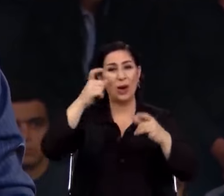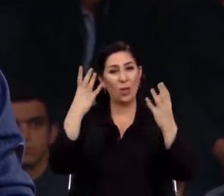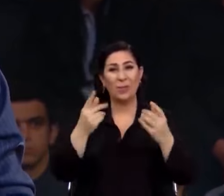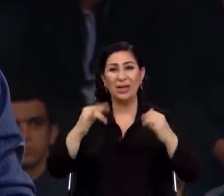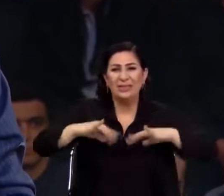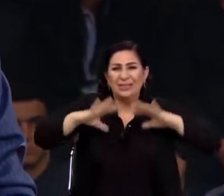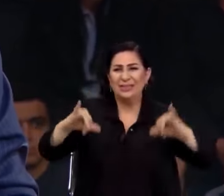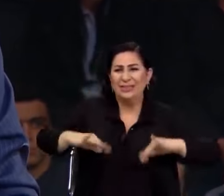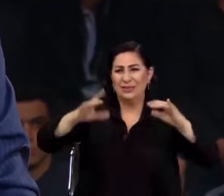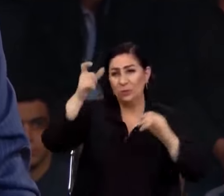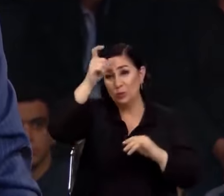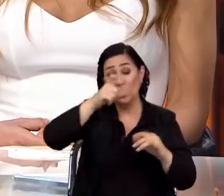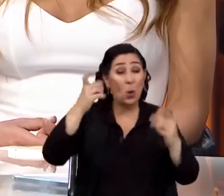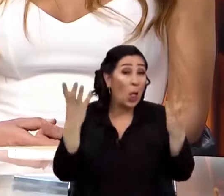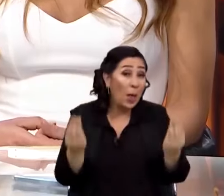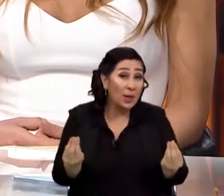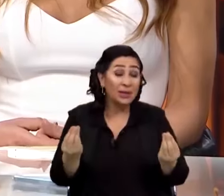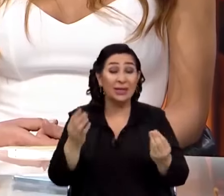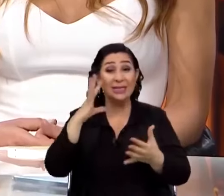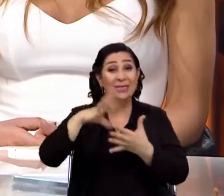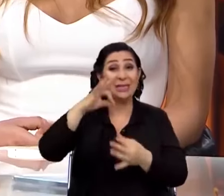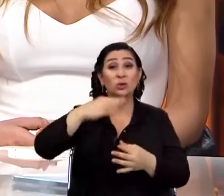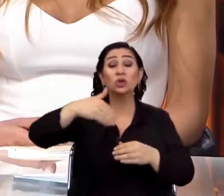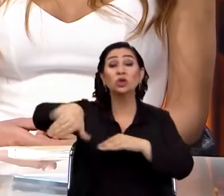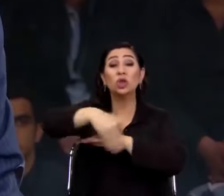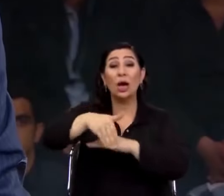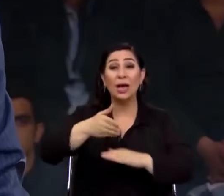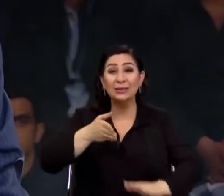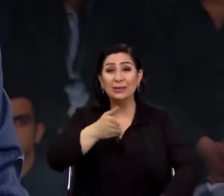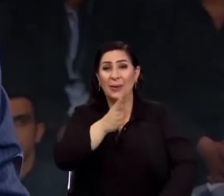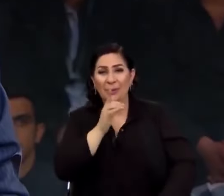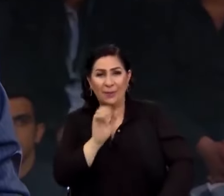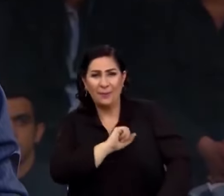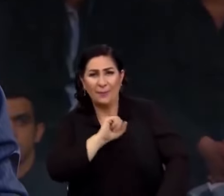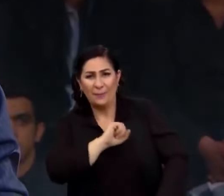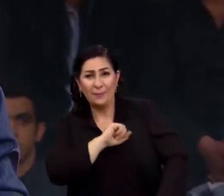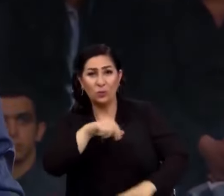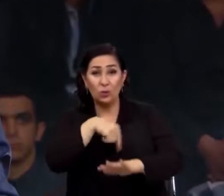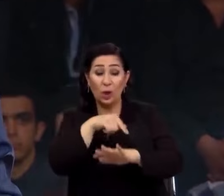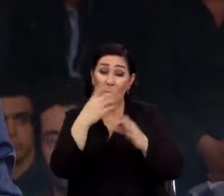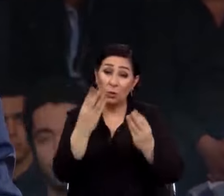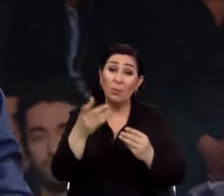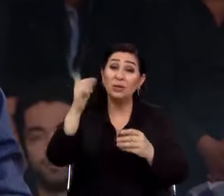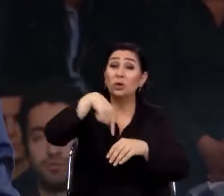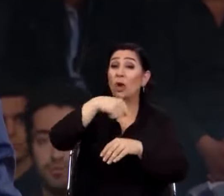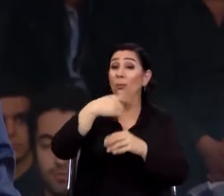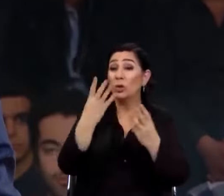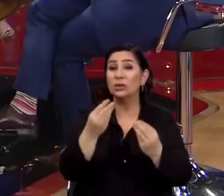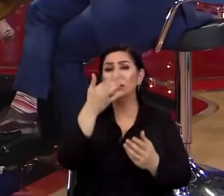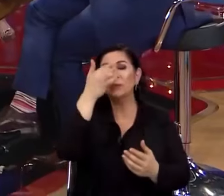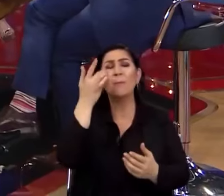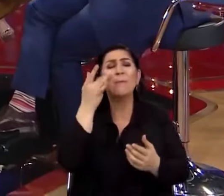memleket olabilir Eee eee insanların sokağa çıkmaya tereddüt ettikleri bir dönemde oluruz Başka bir dönemde oluruz hiç belli değil Dolayısıyla Hani